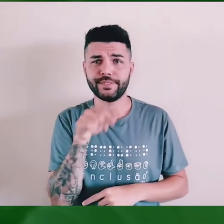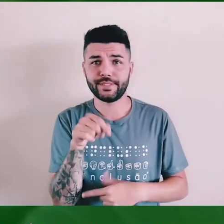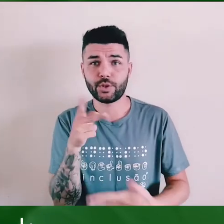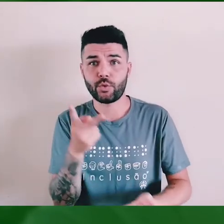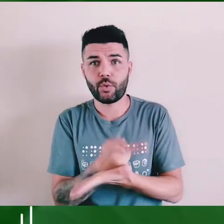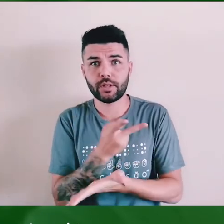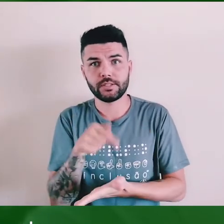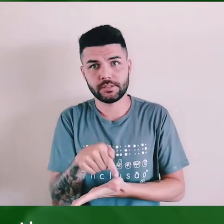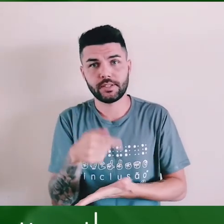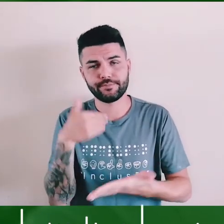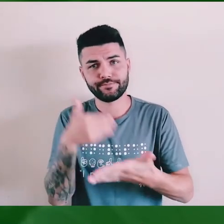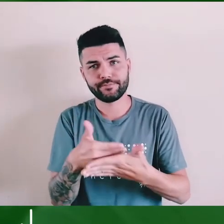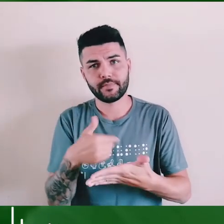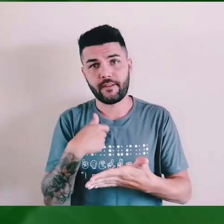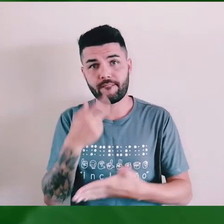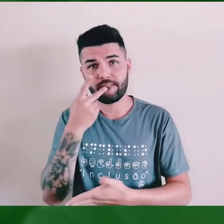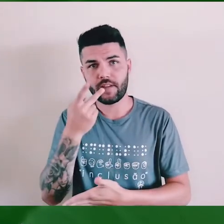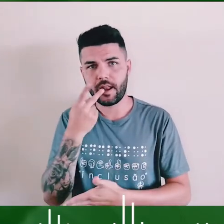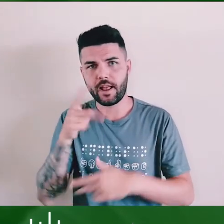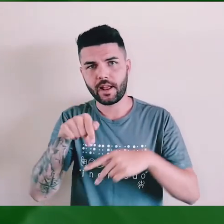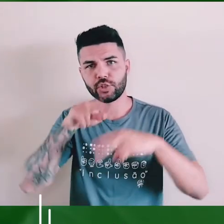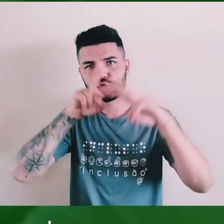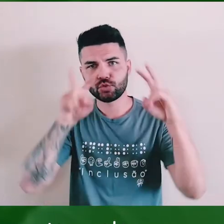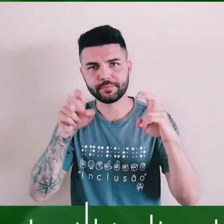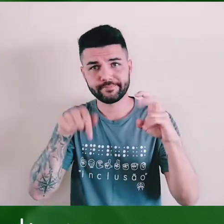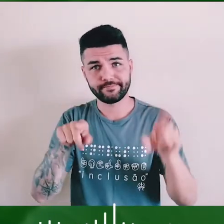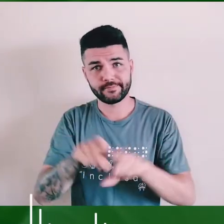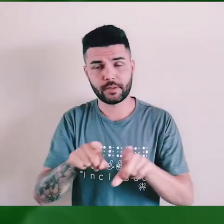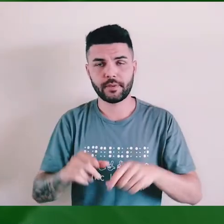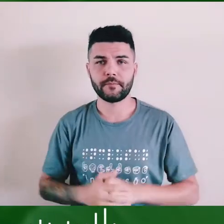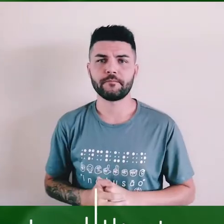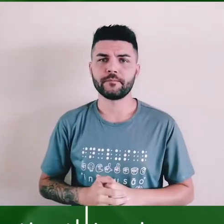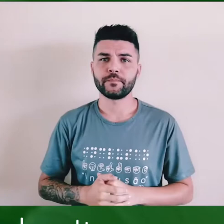pós pandemia que daqui a pouco vamos falar sobre isso. E aí eu ficava, "cara eu preciso